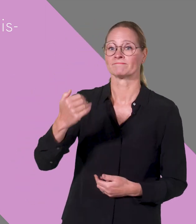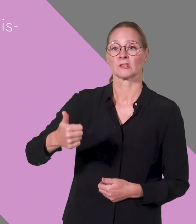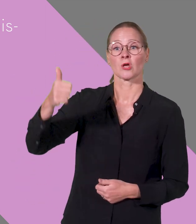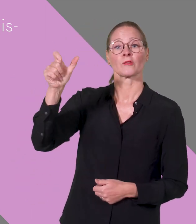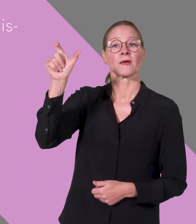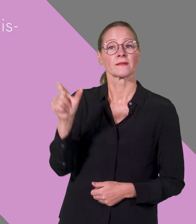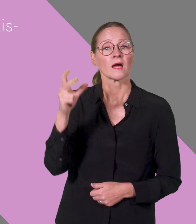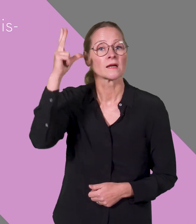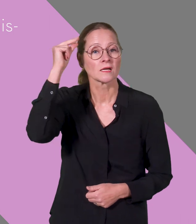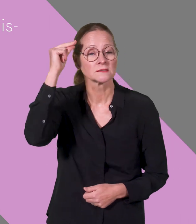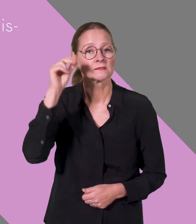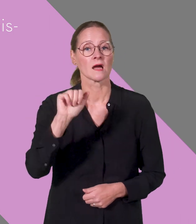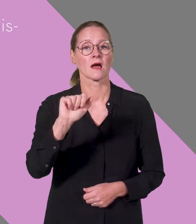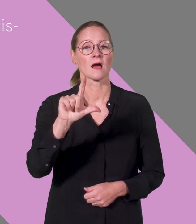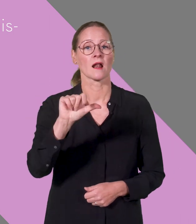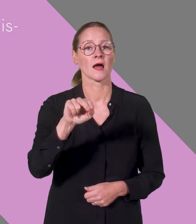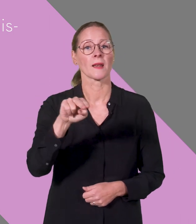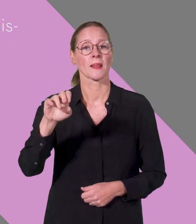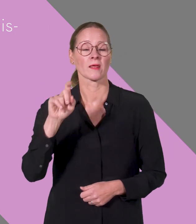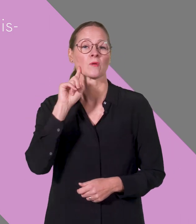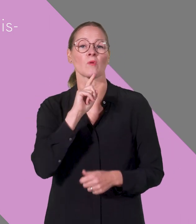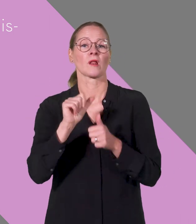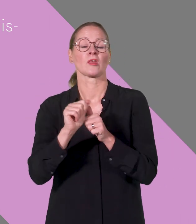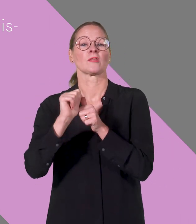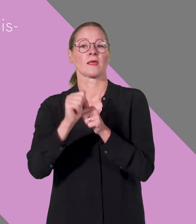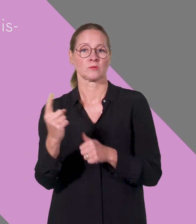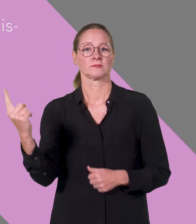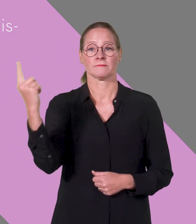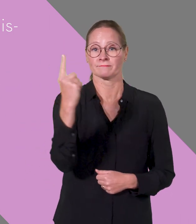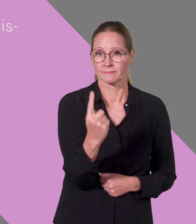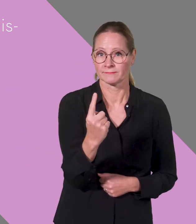johtaja Kaisa Alanteen Kuurojen Liitosta -